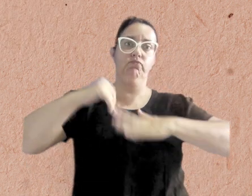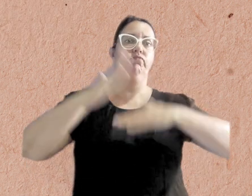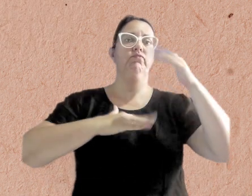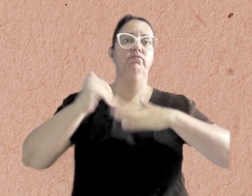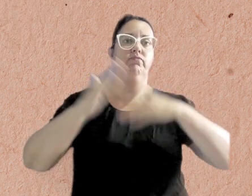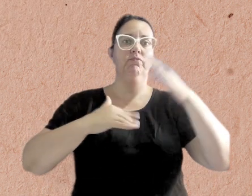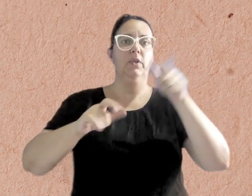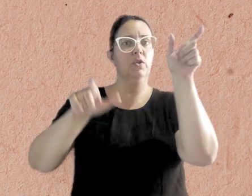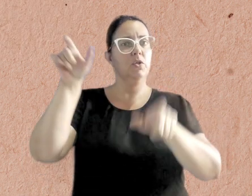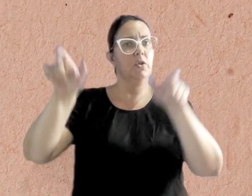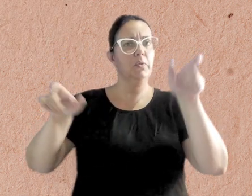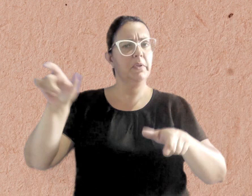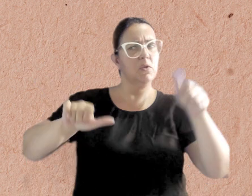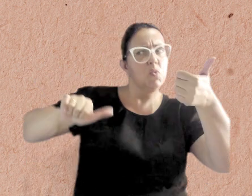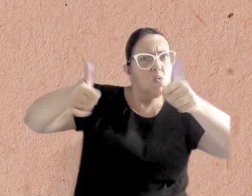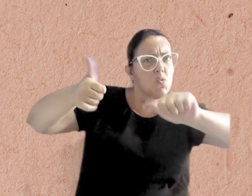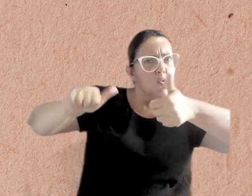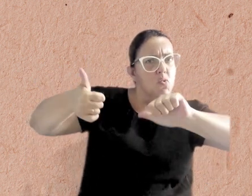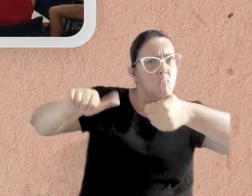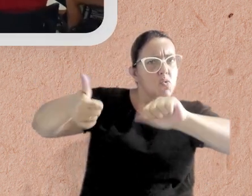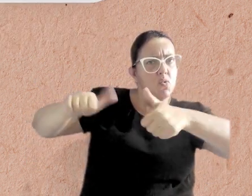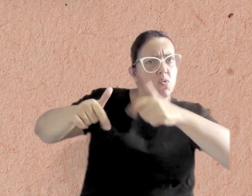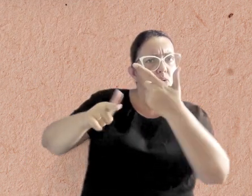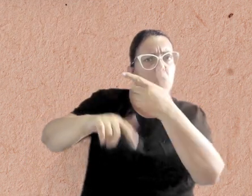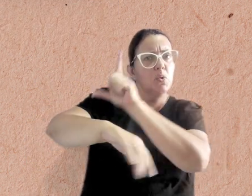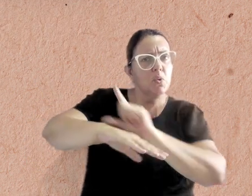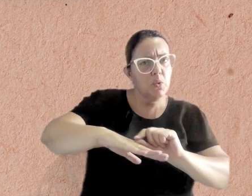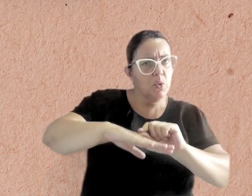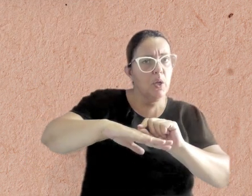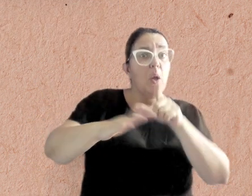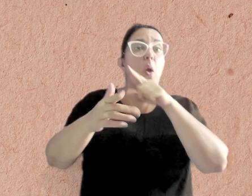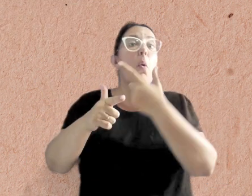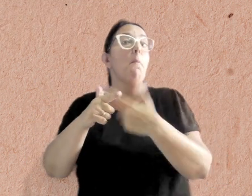onde os analistas do Ibama participaram da elaboração do problema de pesquisa